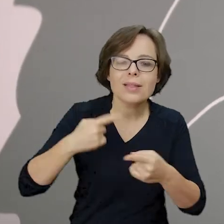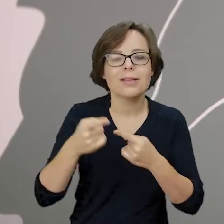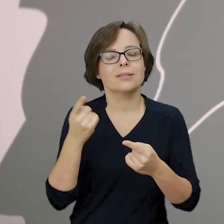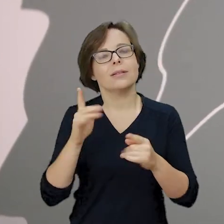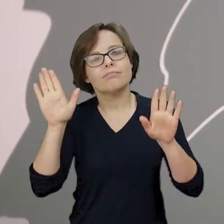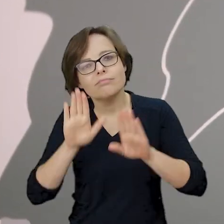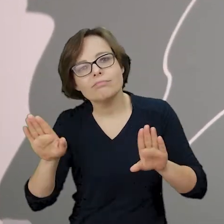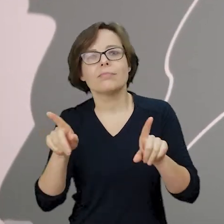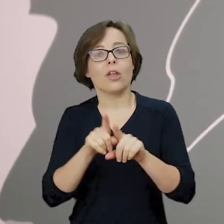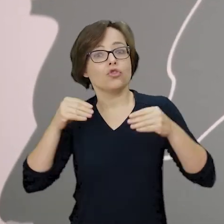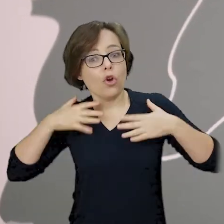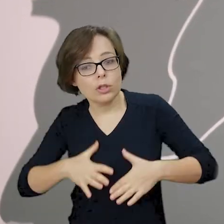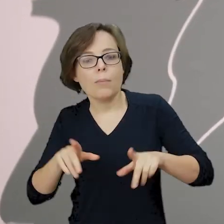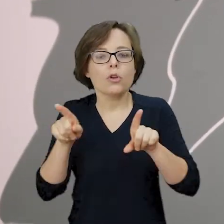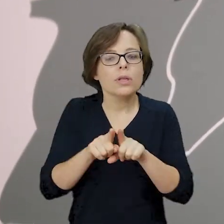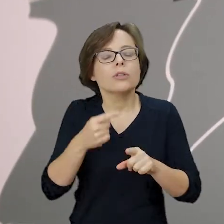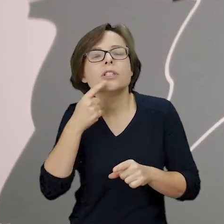poczucie tożsamości a także dialekt jidysz.